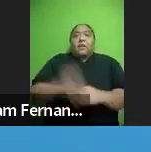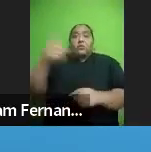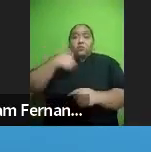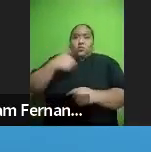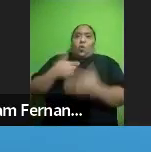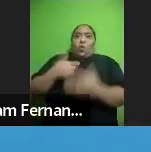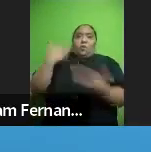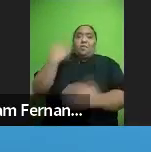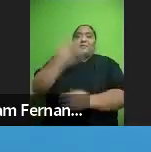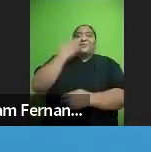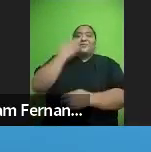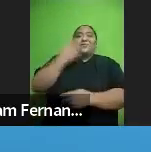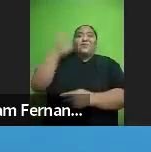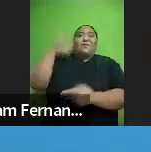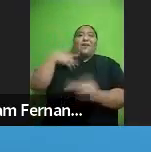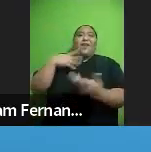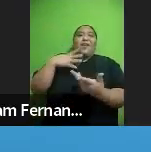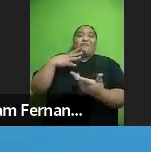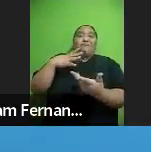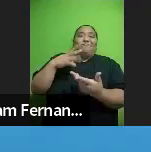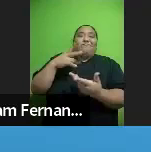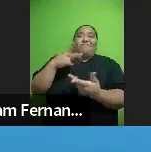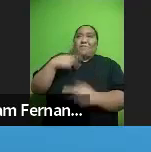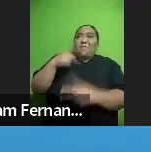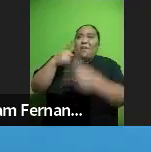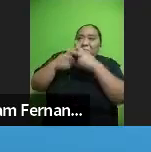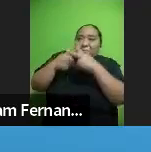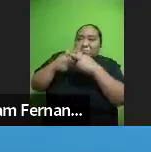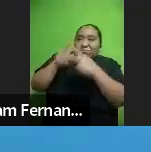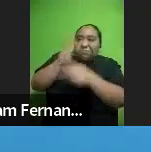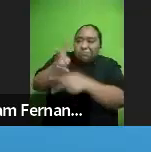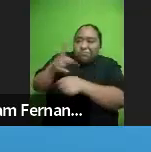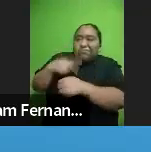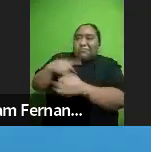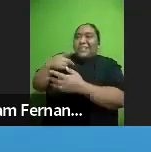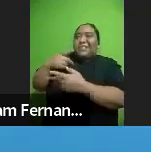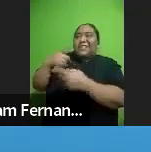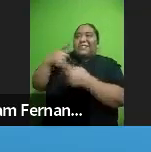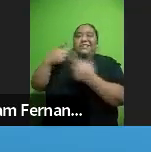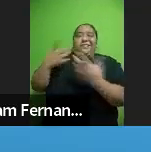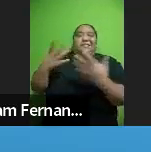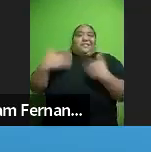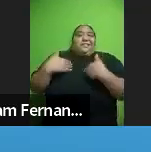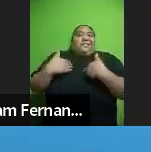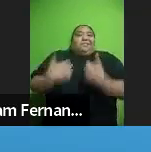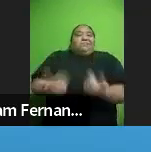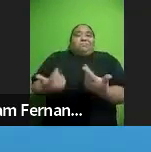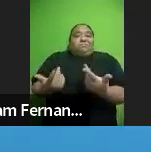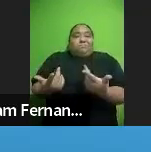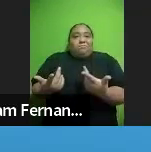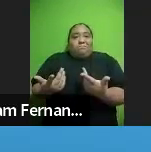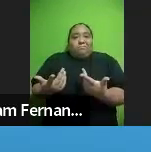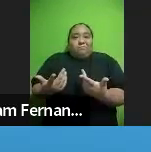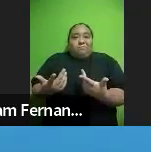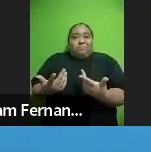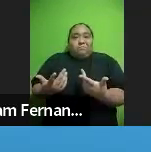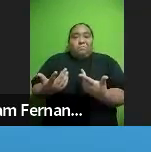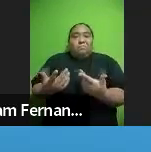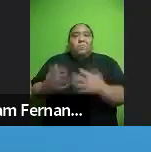, como egresada, como egresado de la Facultad de Ciencia s en encias, en donde veía a las matemáticas de cierta forma es es entender